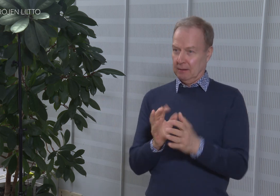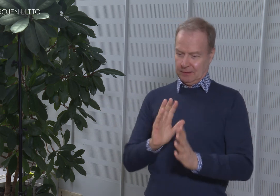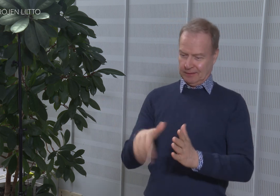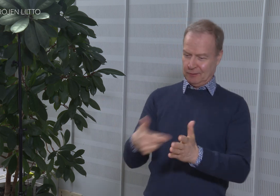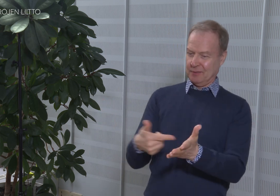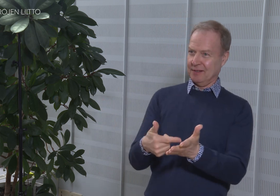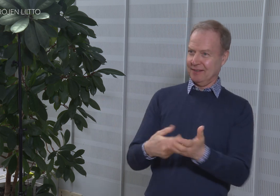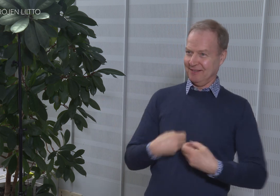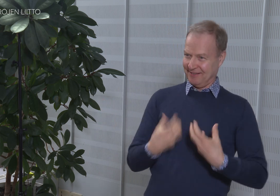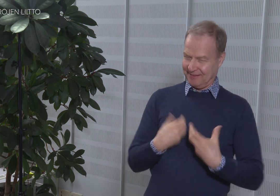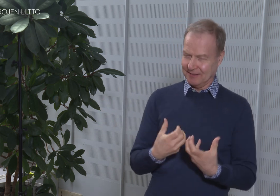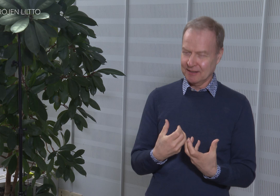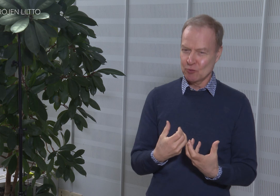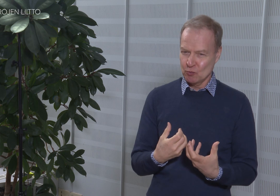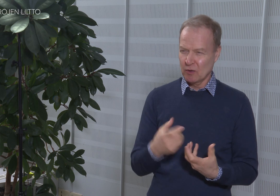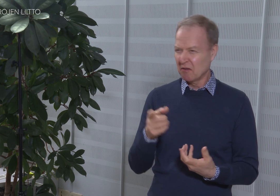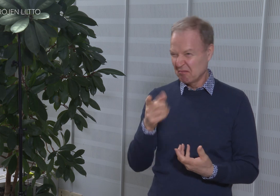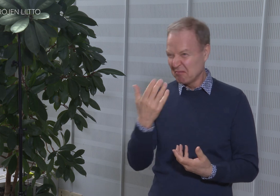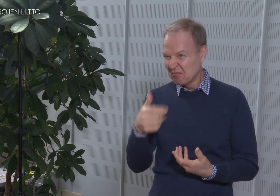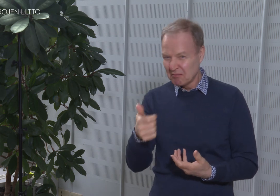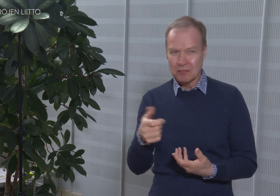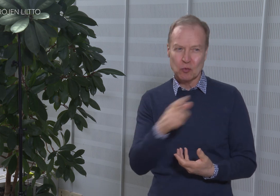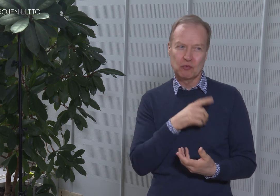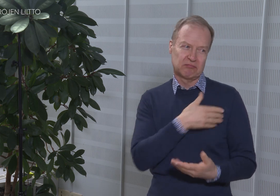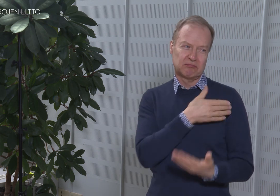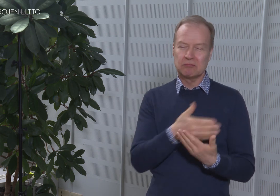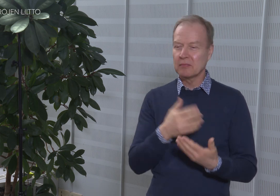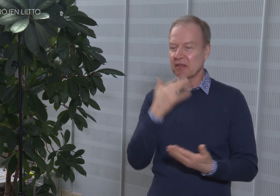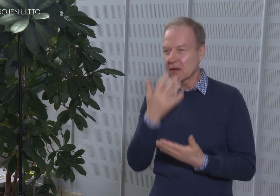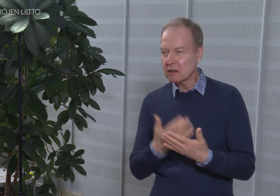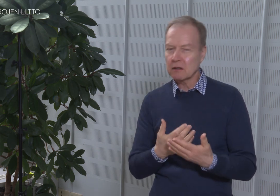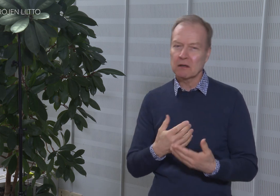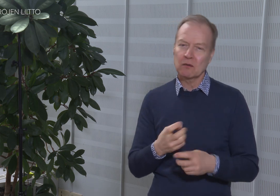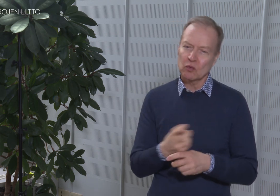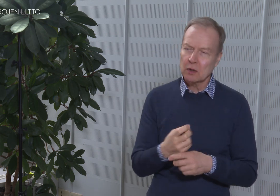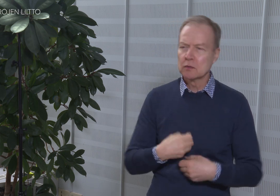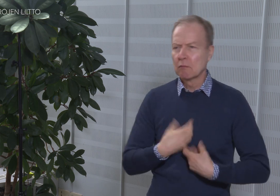Prosessin aikana yhteisössä syntyy jatkuvasti uutta viittomistoa -